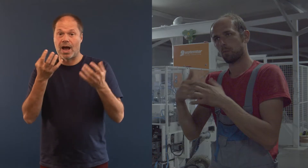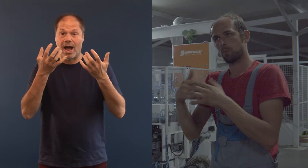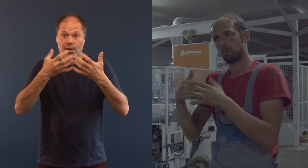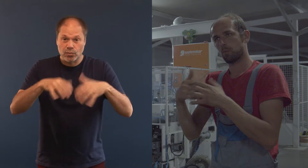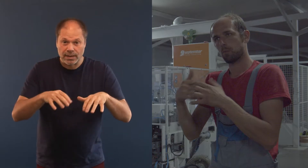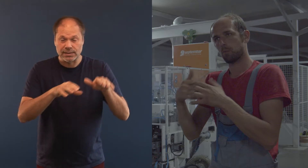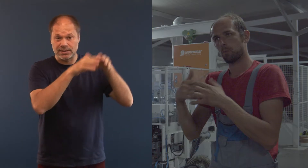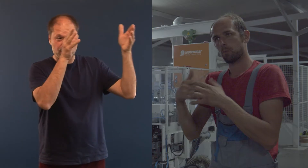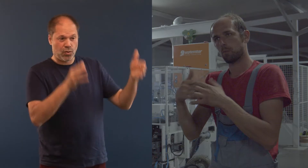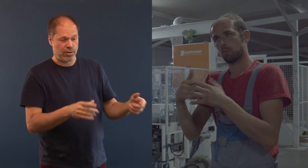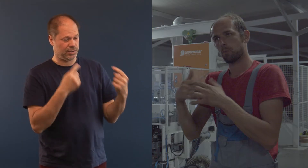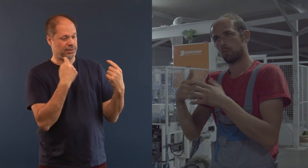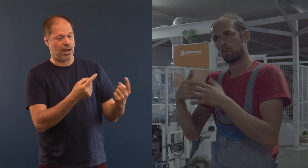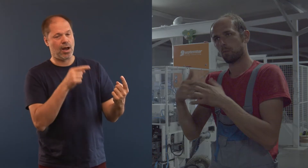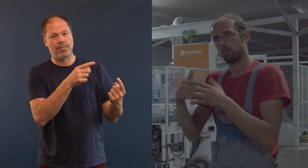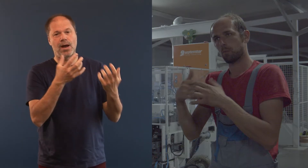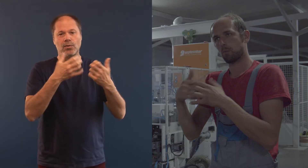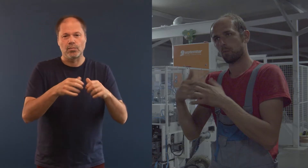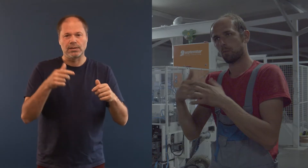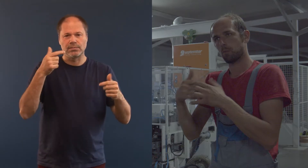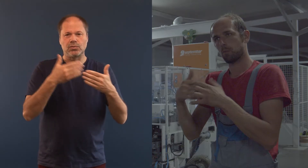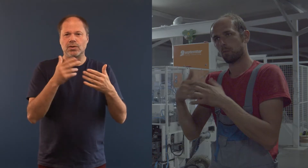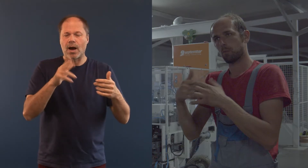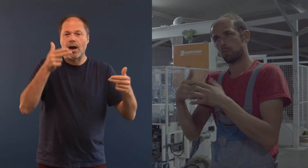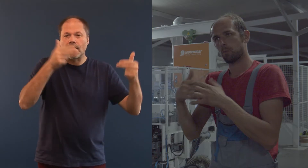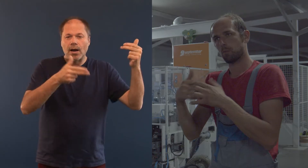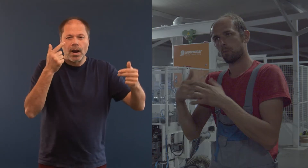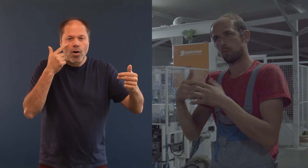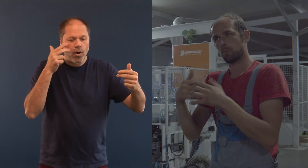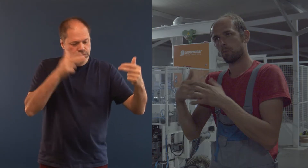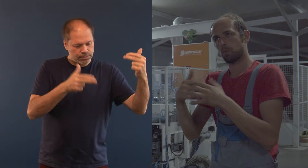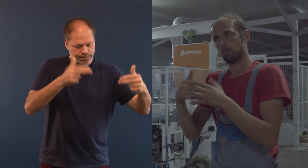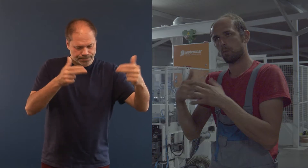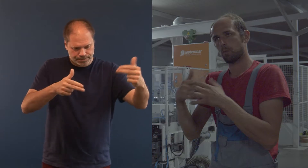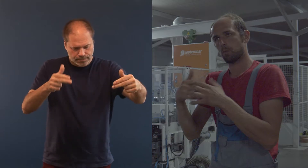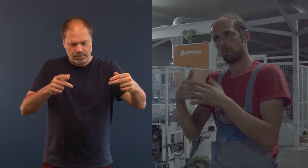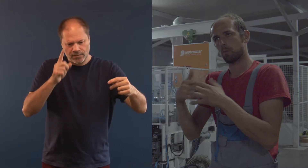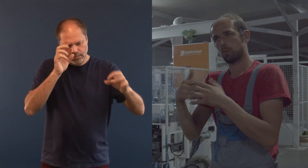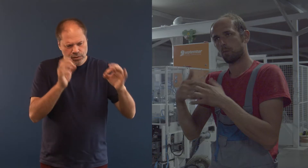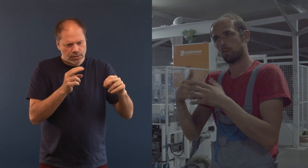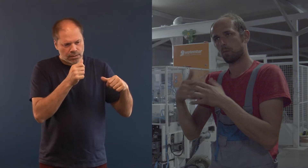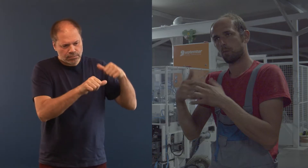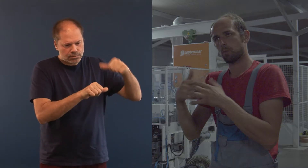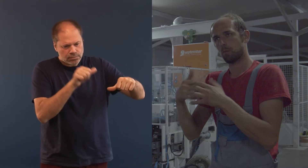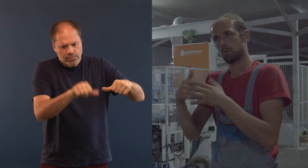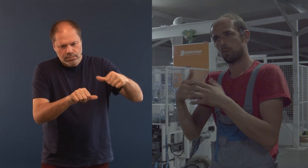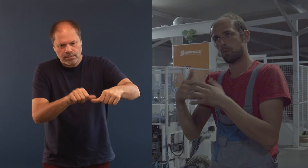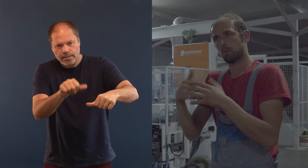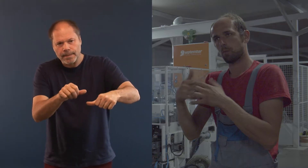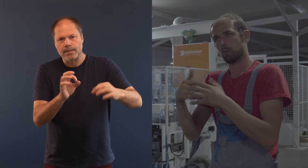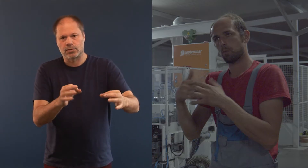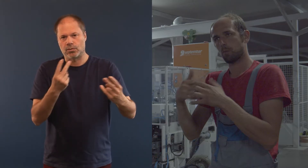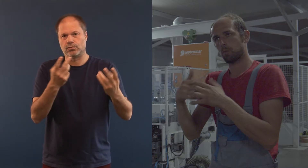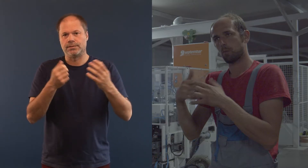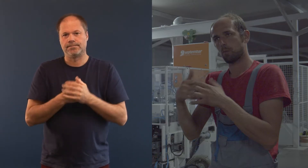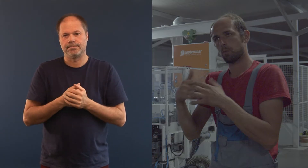Automatický stroj toto všechno dělá automaticky, protože má samostatný snímač,